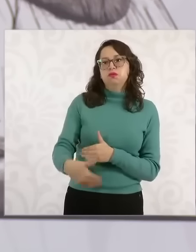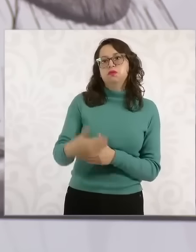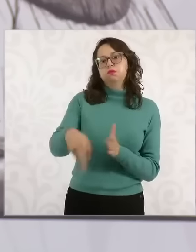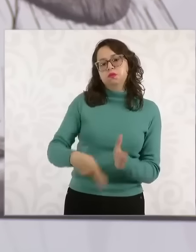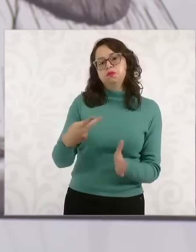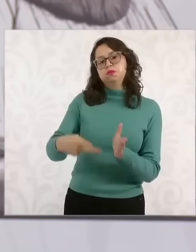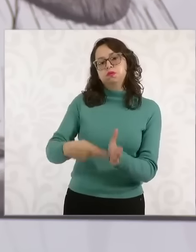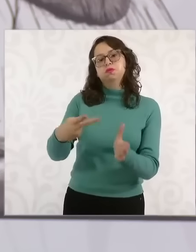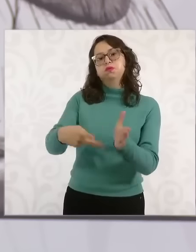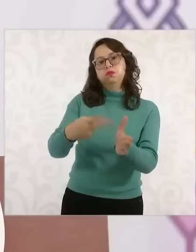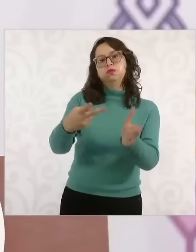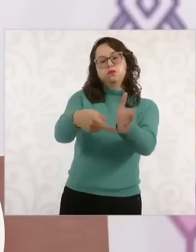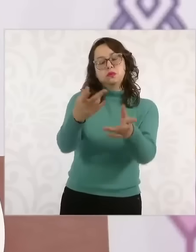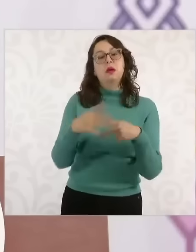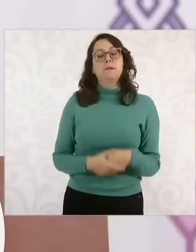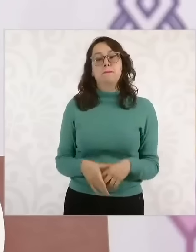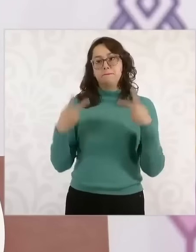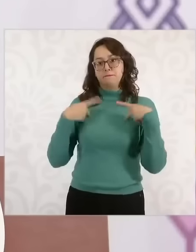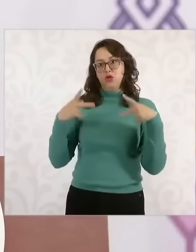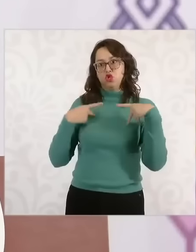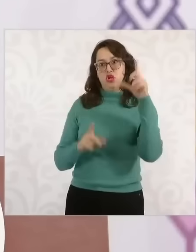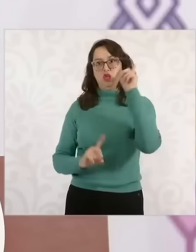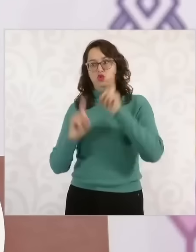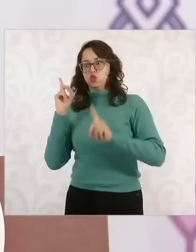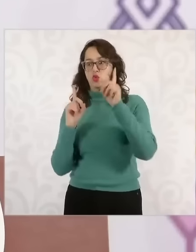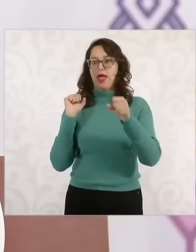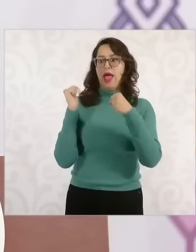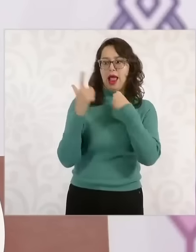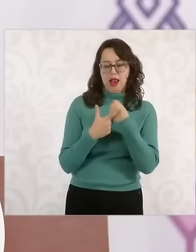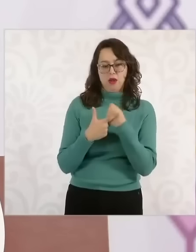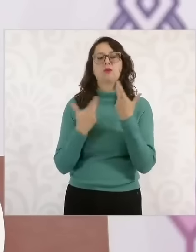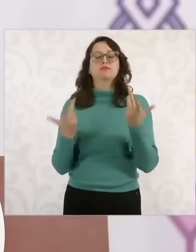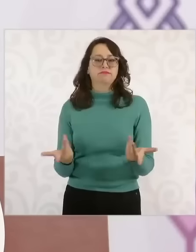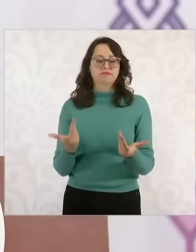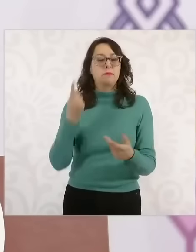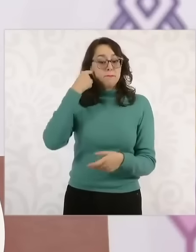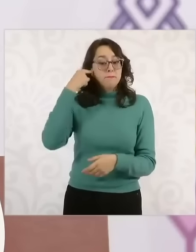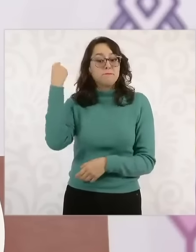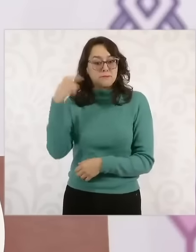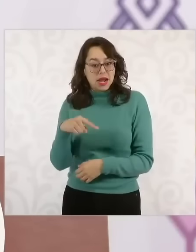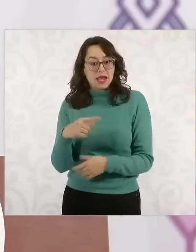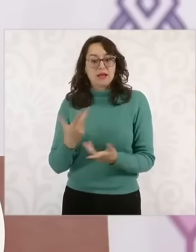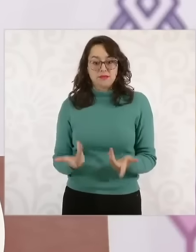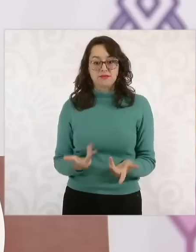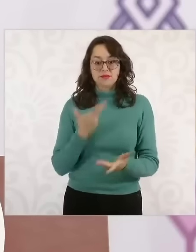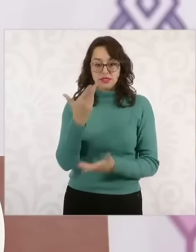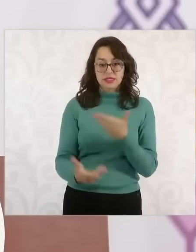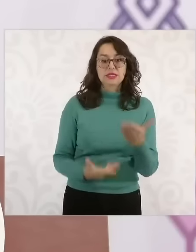sepa a dónde tiene que irse a credencializar e para poder acceder pues al servicio universal de